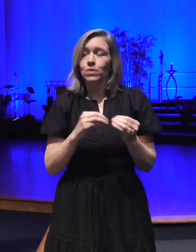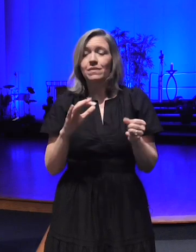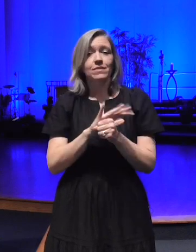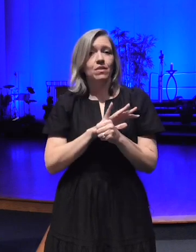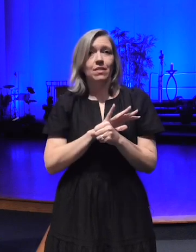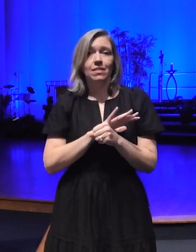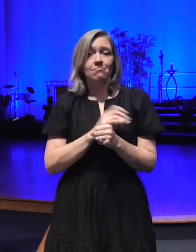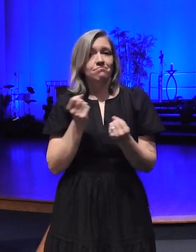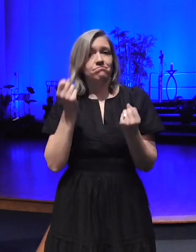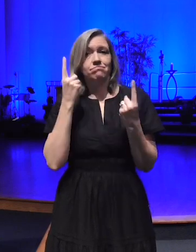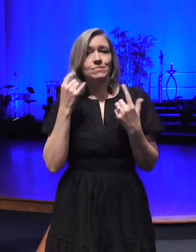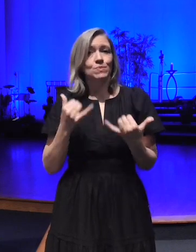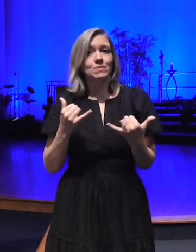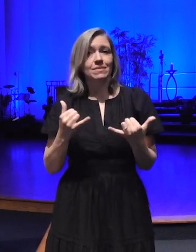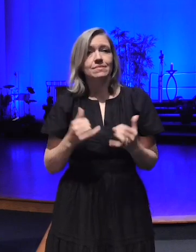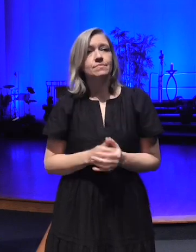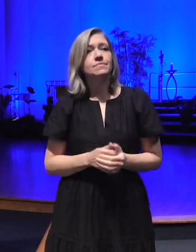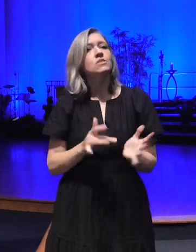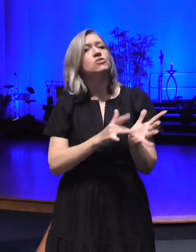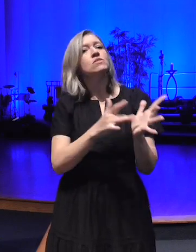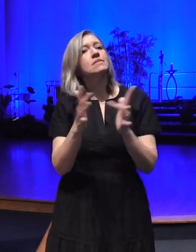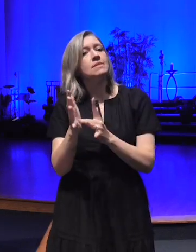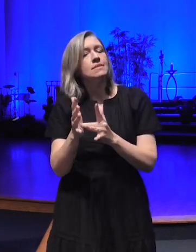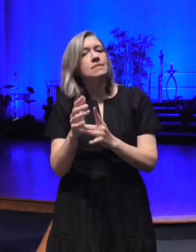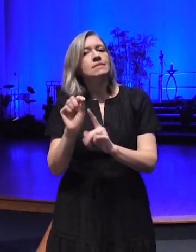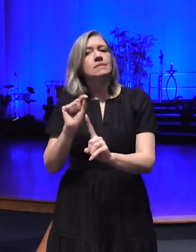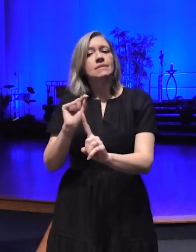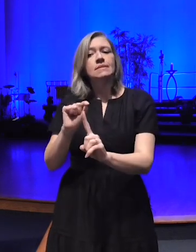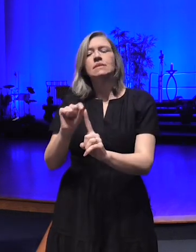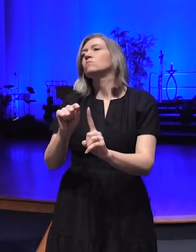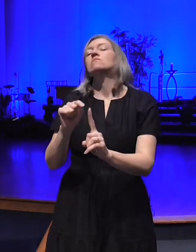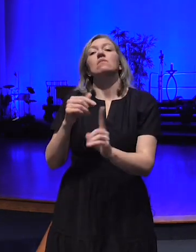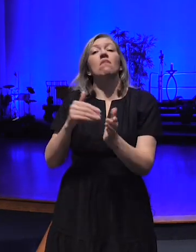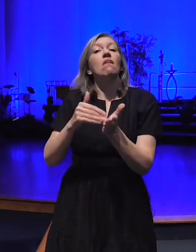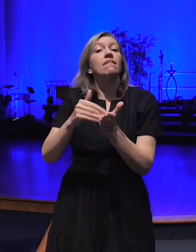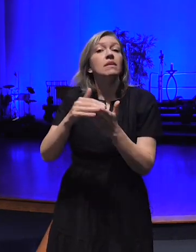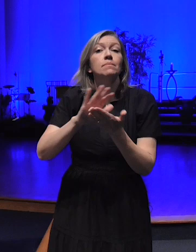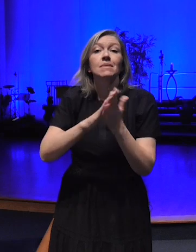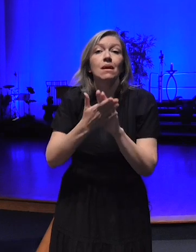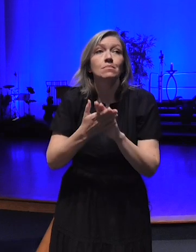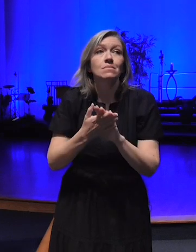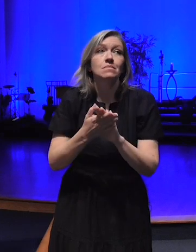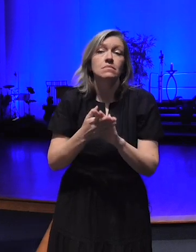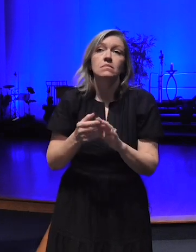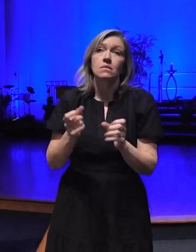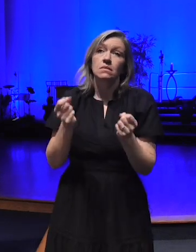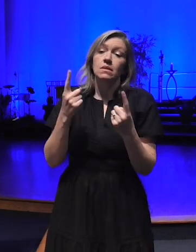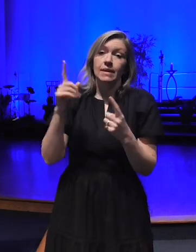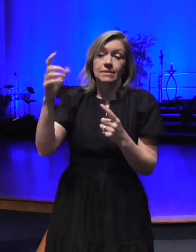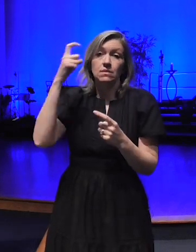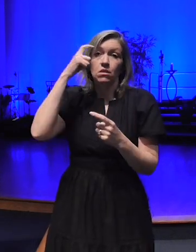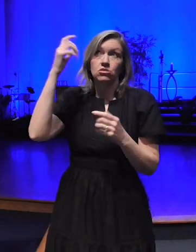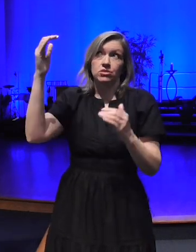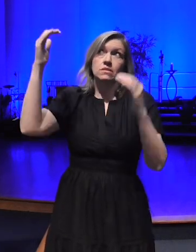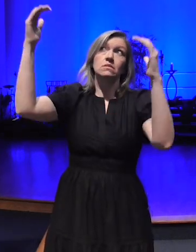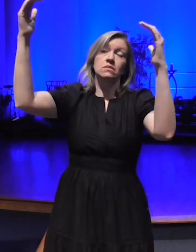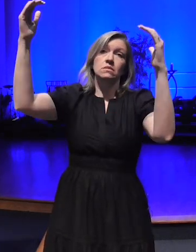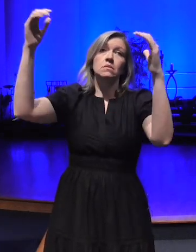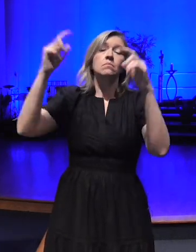Jesús a menudo, a pesar de la elevación de su Conciencia, se sentía abrumado